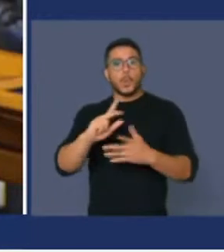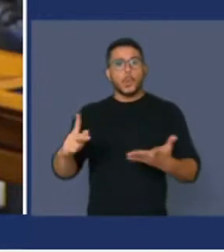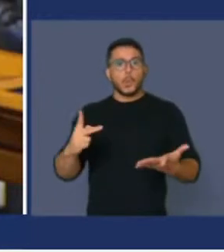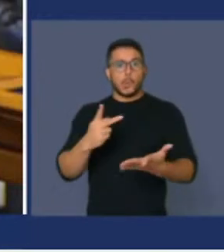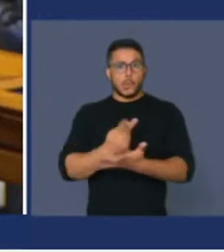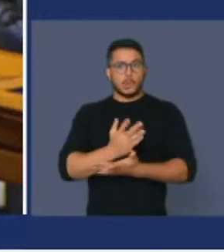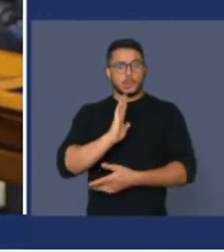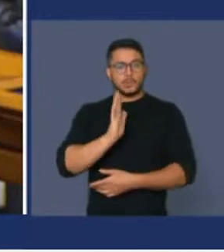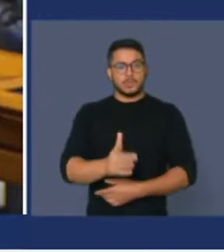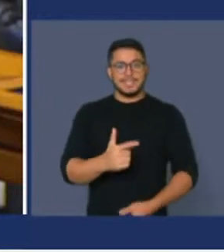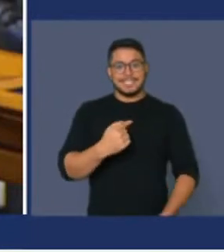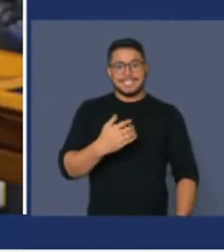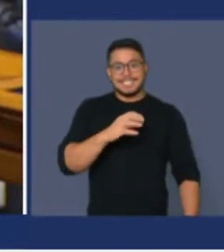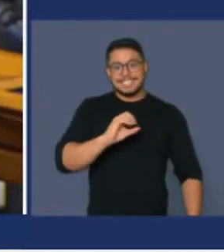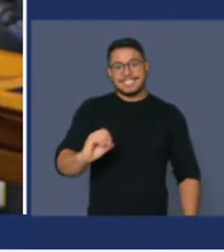DESVIADOS DA PETROBRAS. ESSES